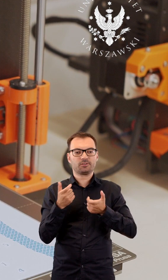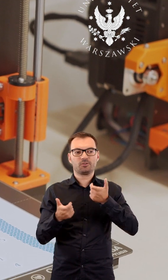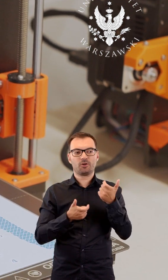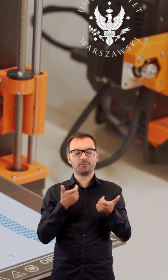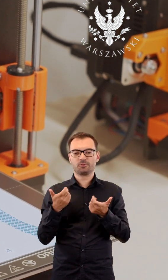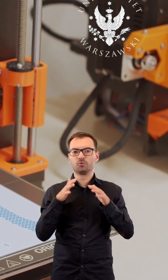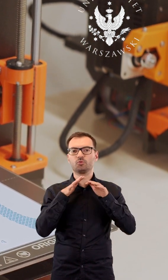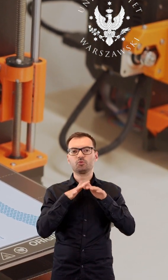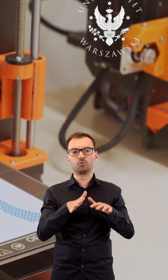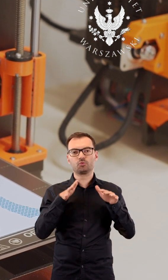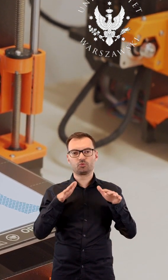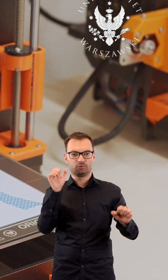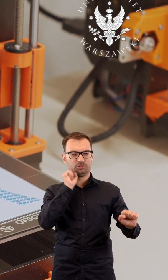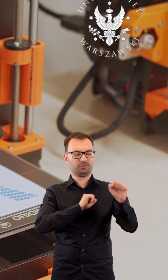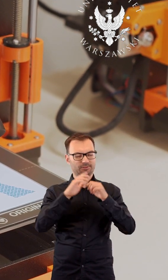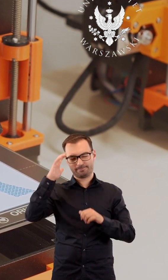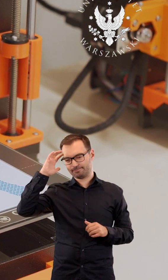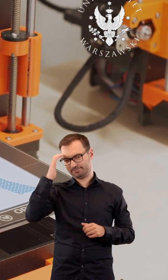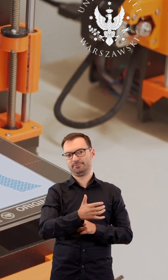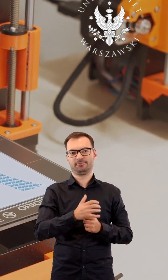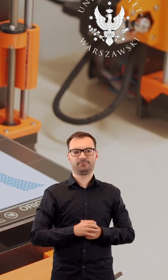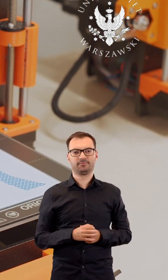można robić bardzo dużo różnorodnych ćwiczeń,